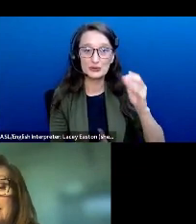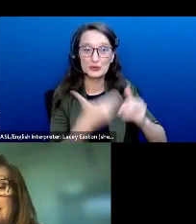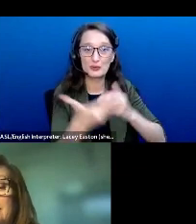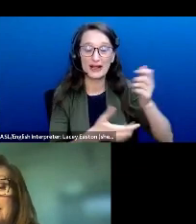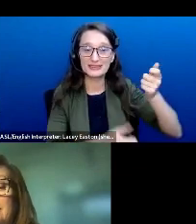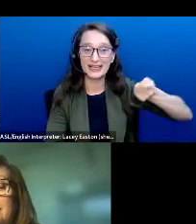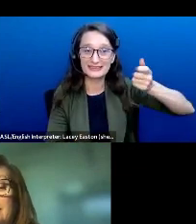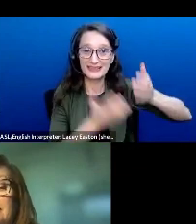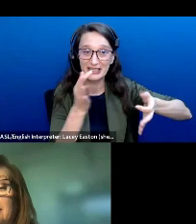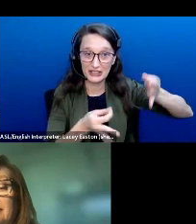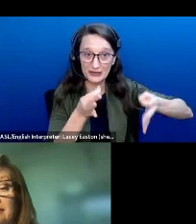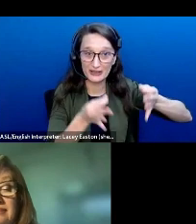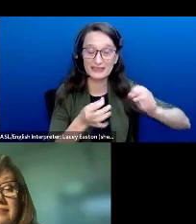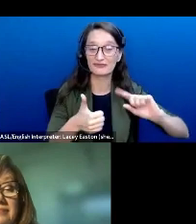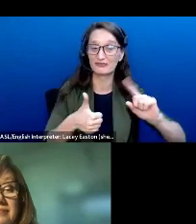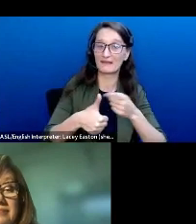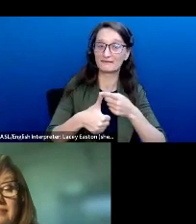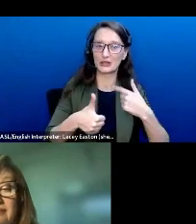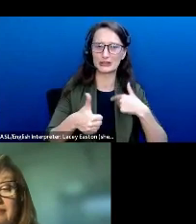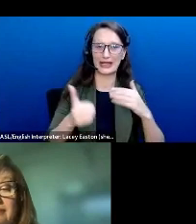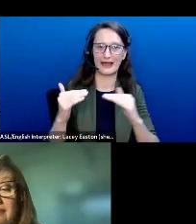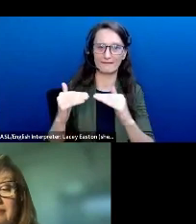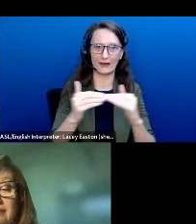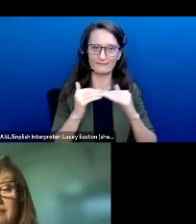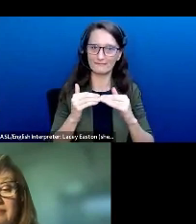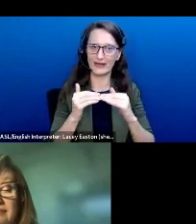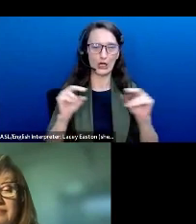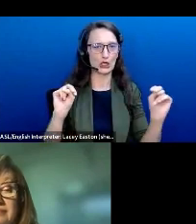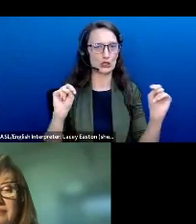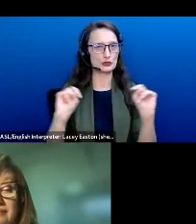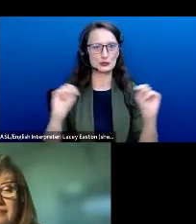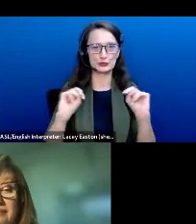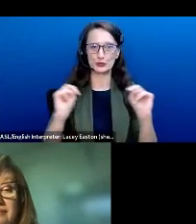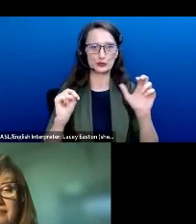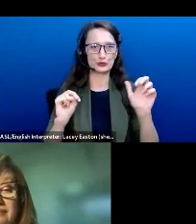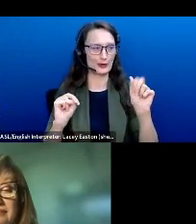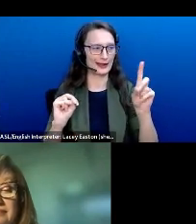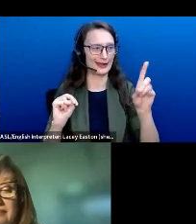uno: tener una audiencia administrativa justa e imparcial a nivel estatal ante una persona